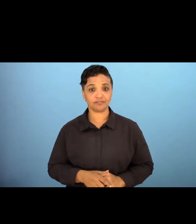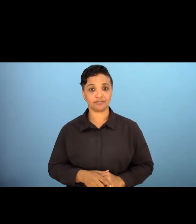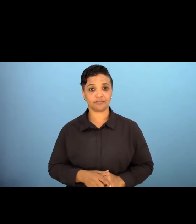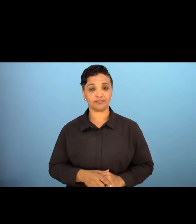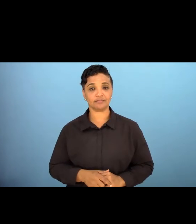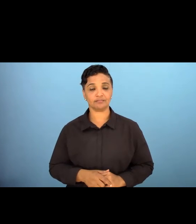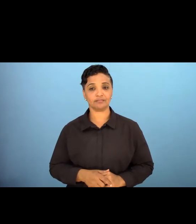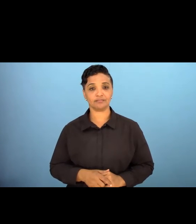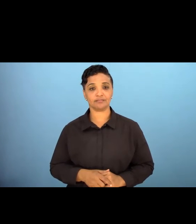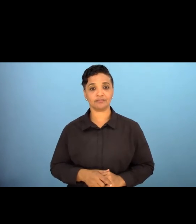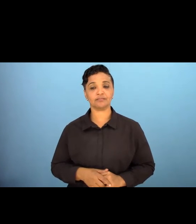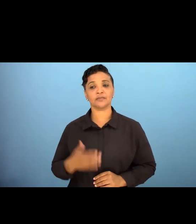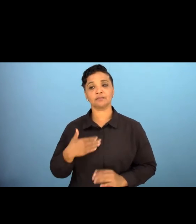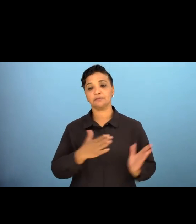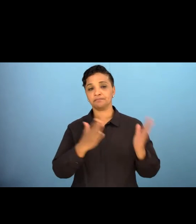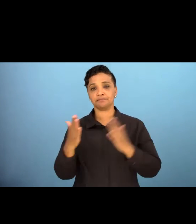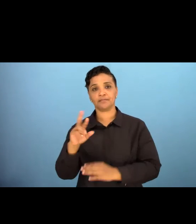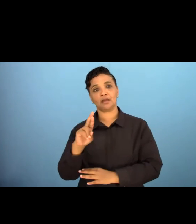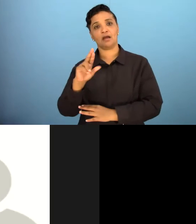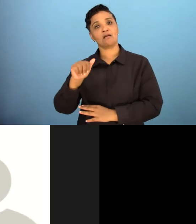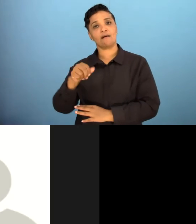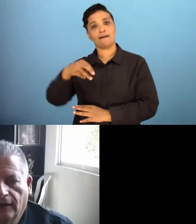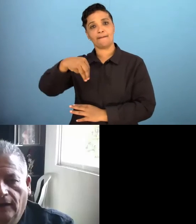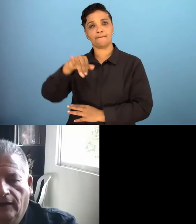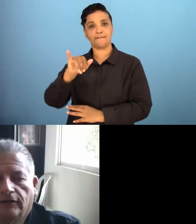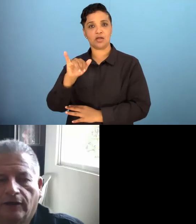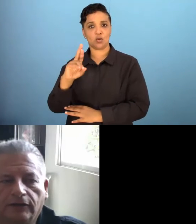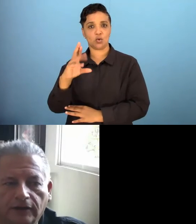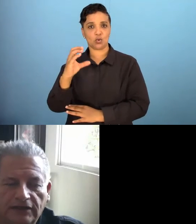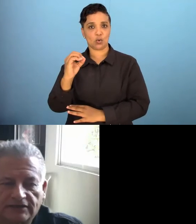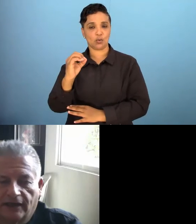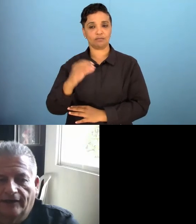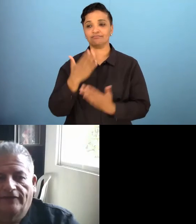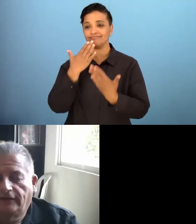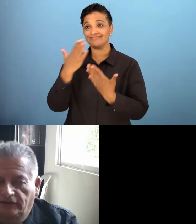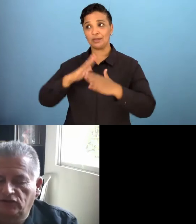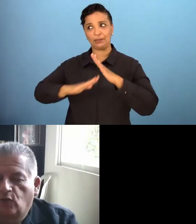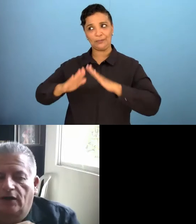¿Te gusta responder más? Me adelantaré a Ramiro.